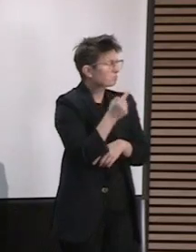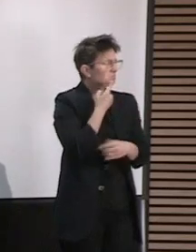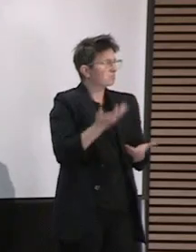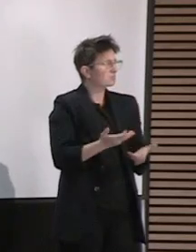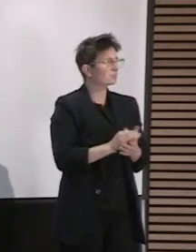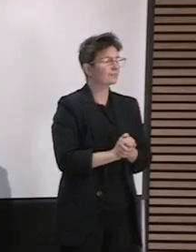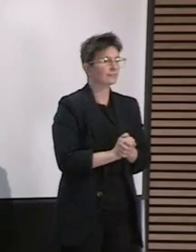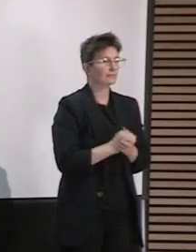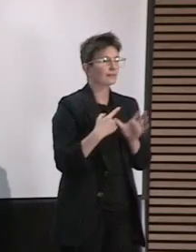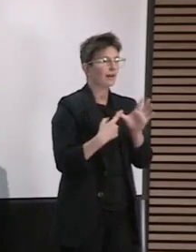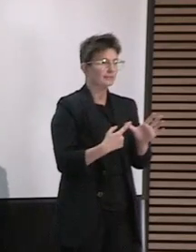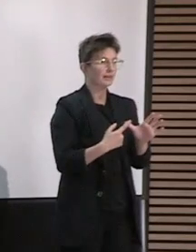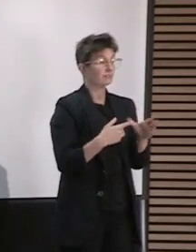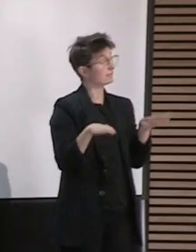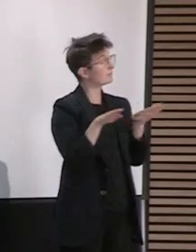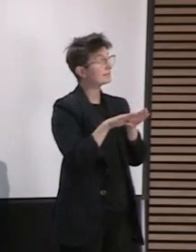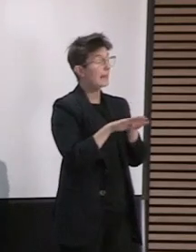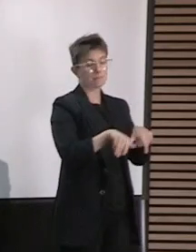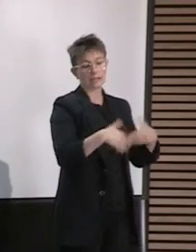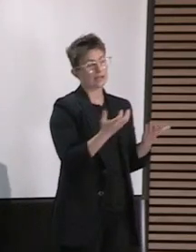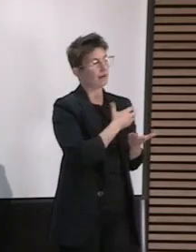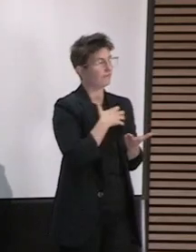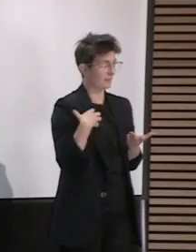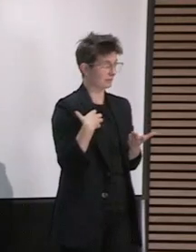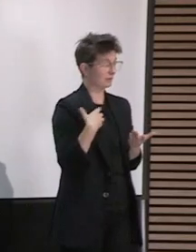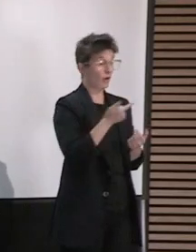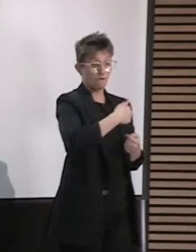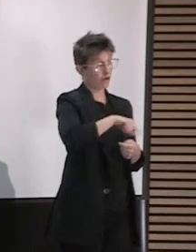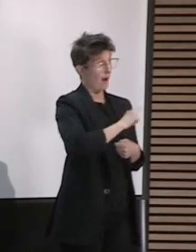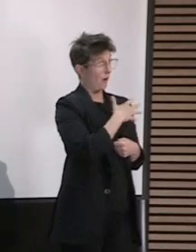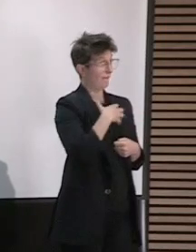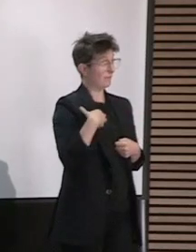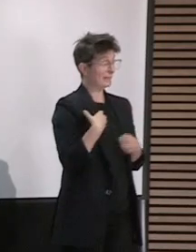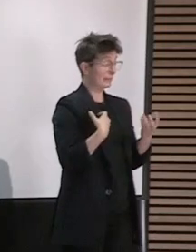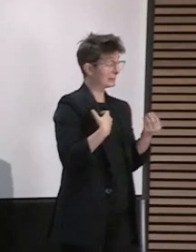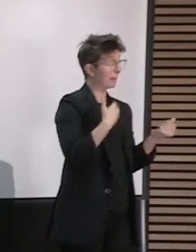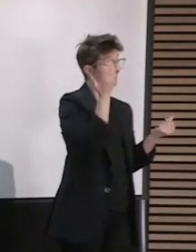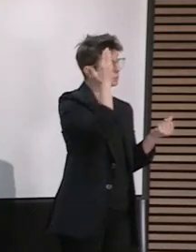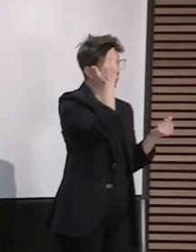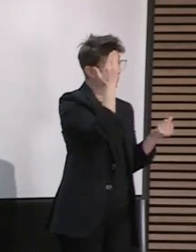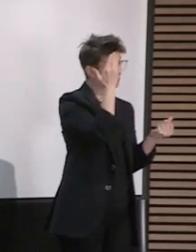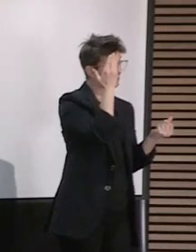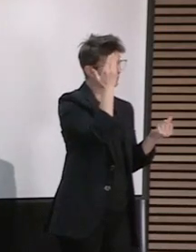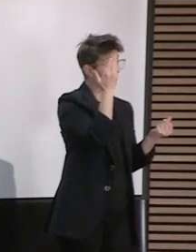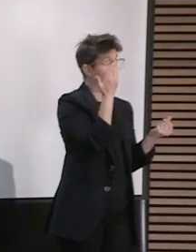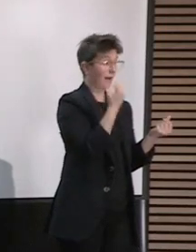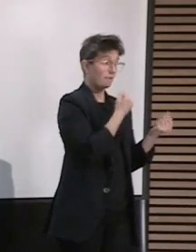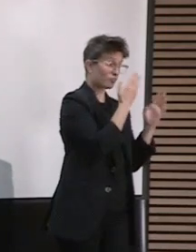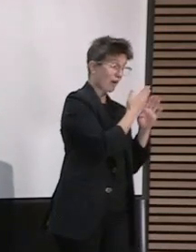te tuku moni mo nga kura motuhake? GRANT Ae ra, na, na nga